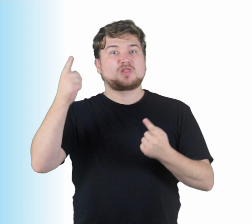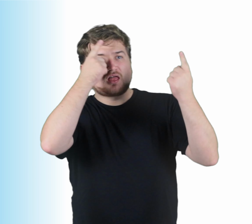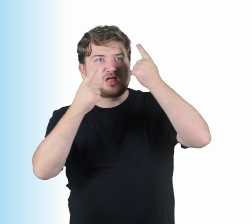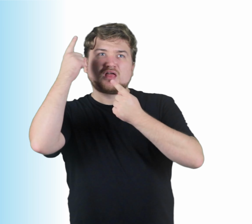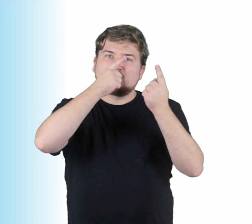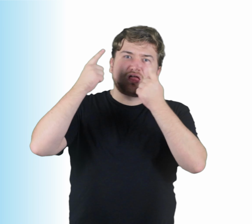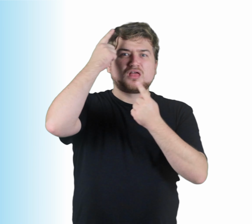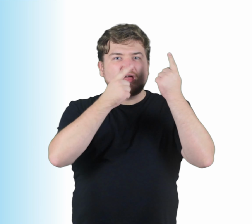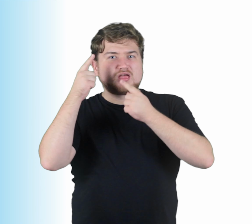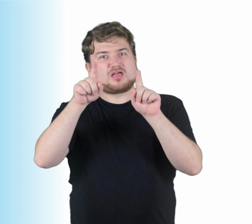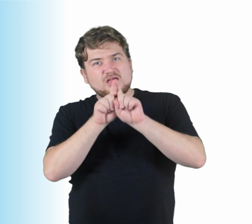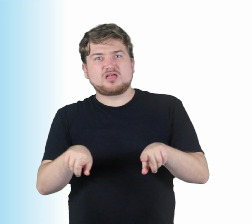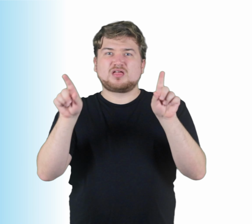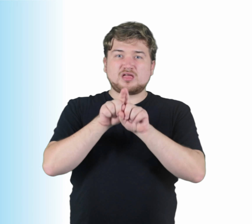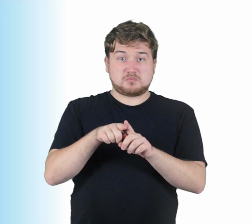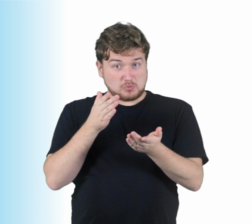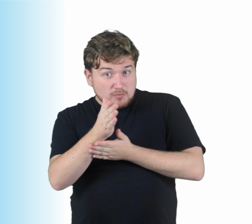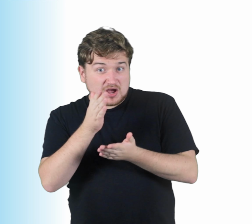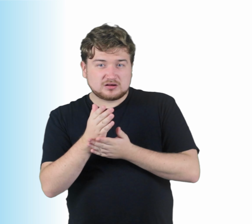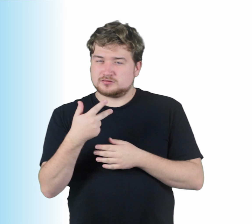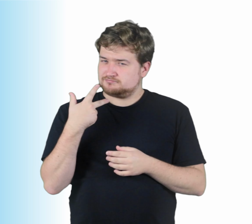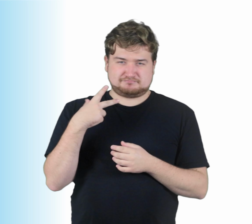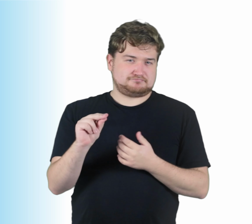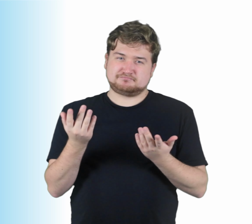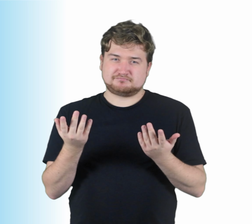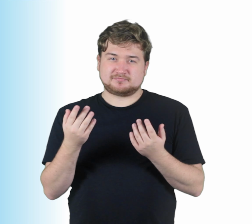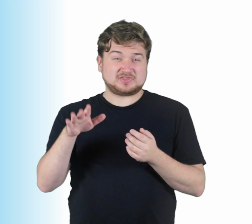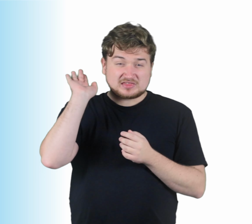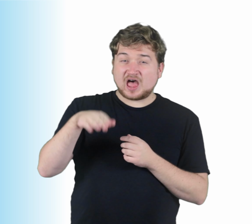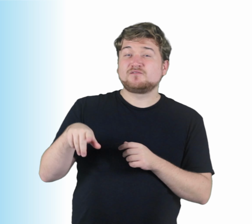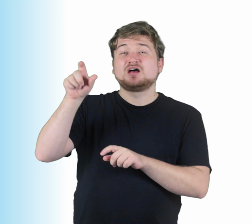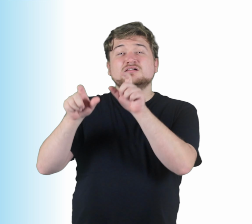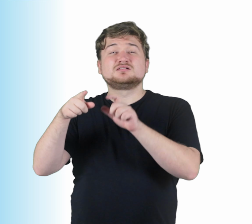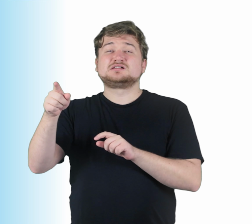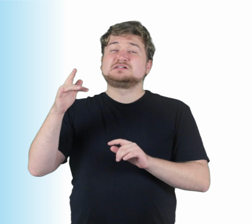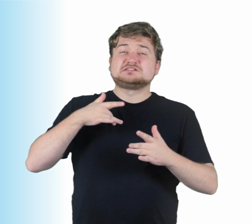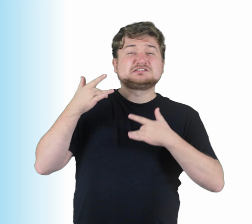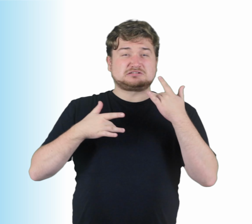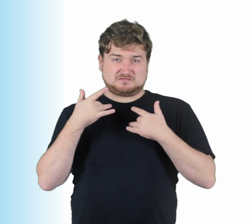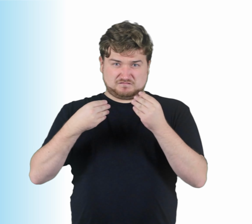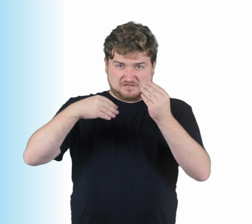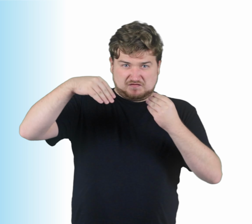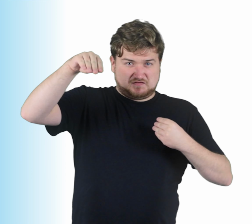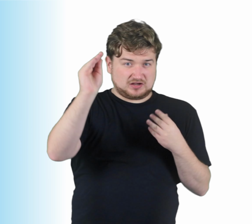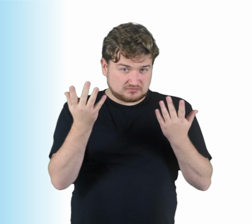Stałe rozmyślanie nie pomaga, a nawet nasila cierpienie.